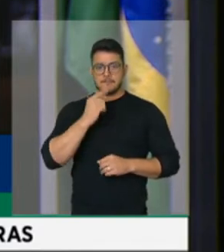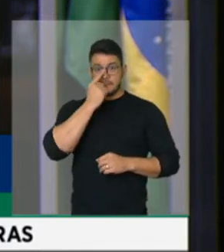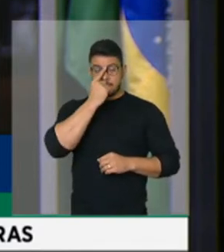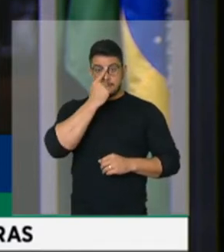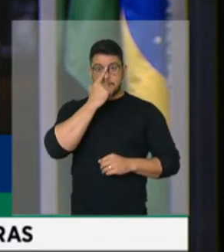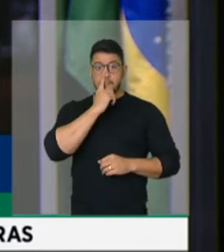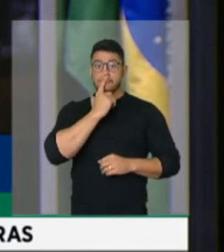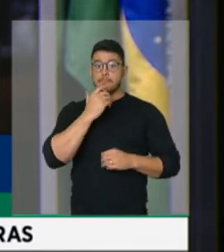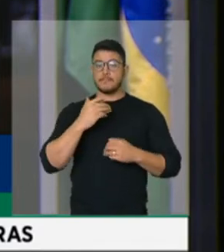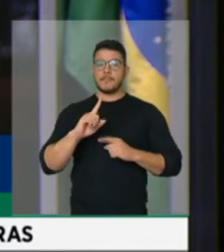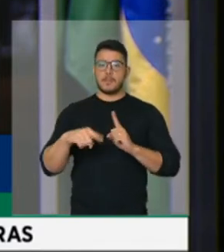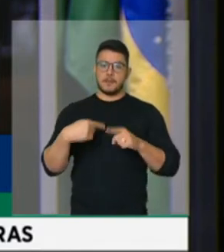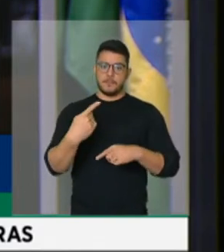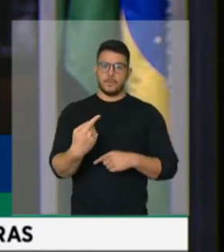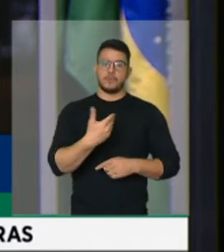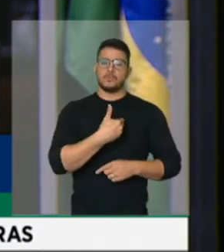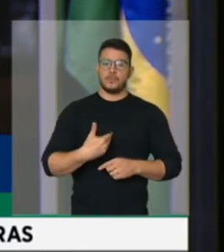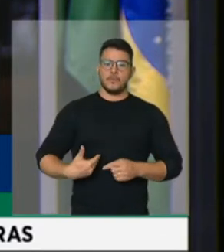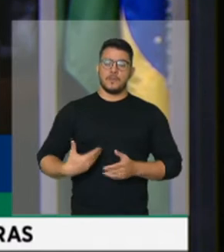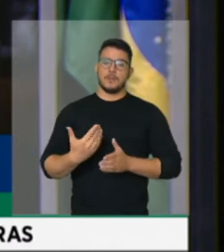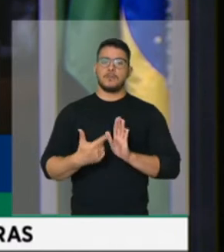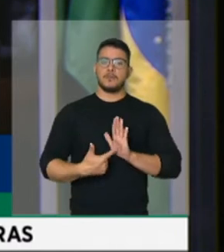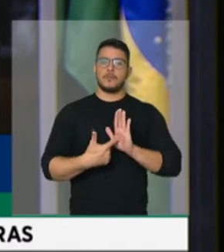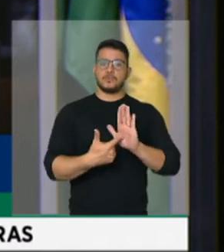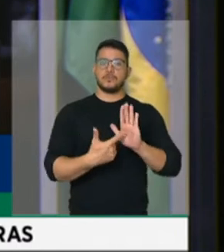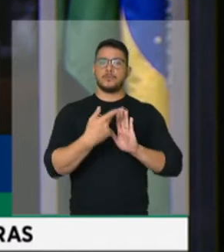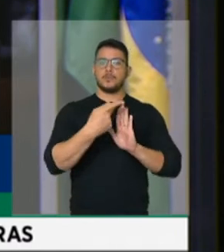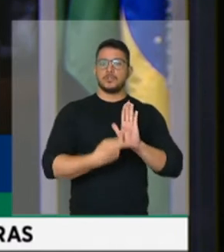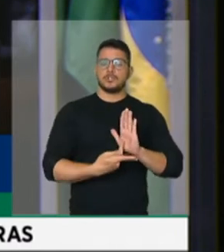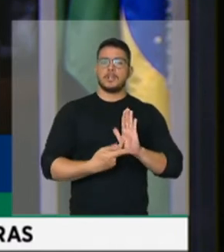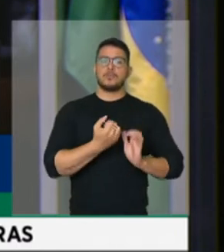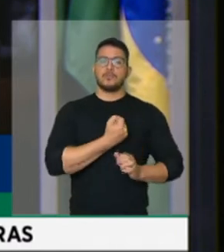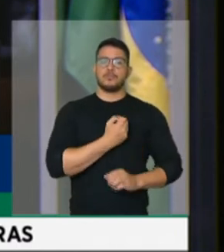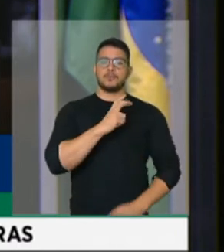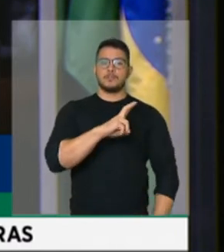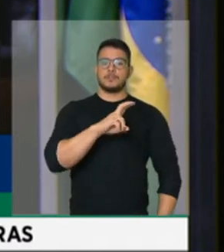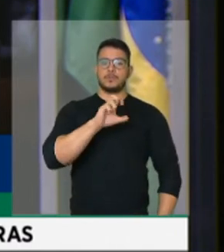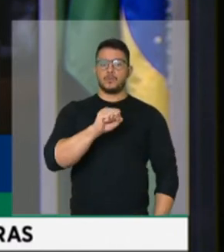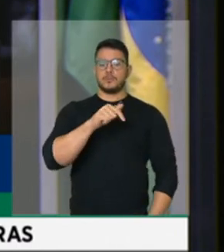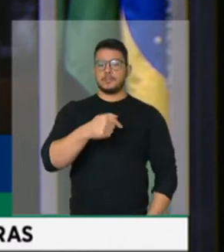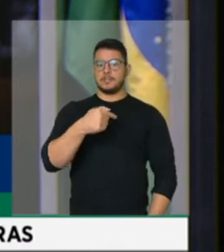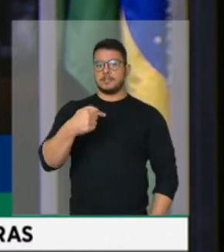NACIONAL PROJETO DE LEI DE 2018 PROPONDO DESESTATIZAÇÃO DA ELETROBRAS PELA MODALIDADE AUMENTO CAPITAL SOCIAL